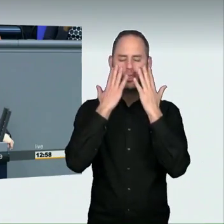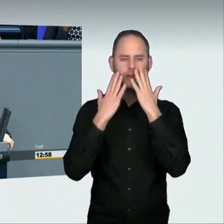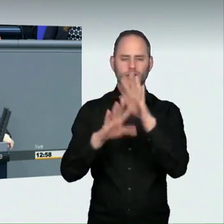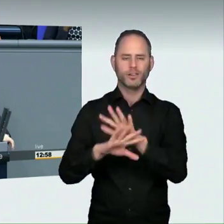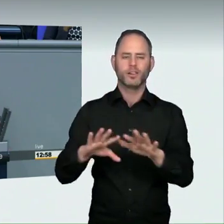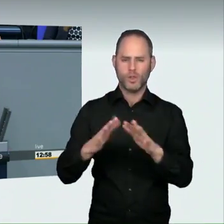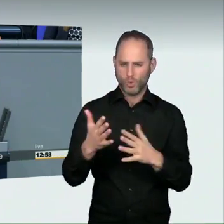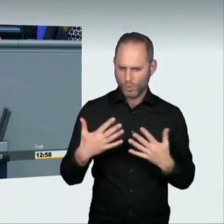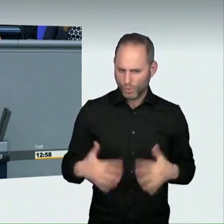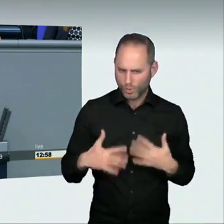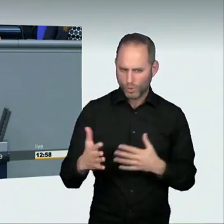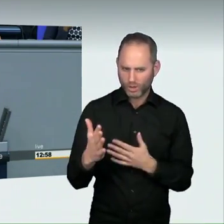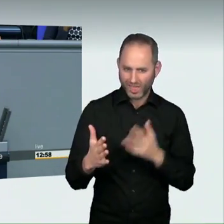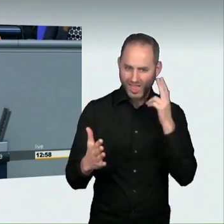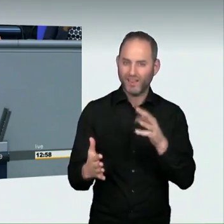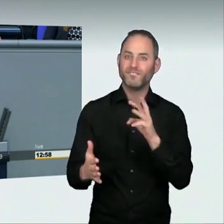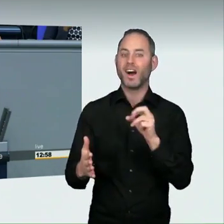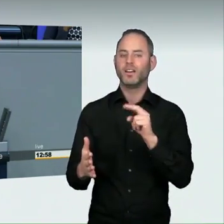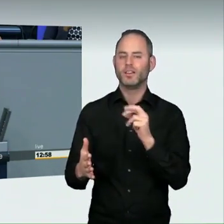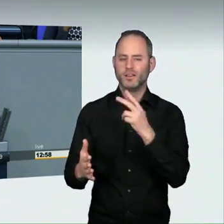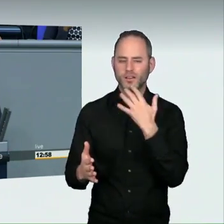und Herr Luczak hat gesagt, worüber man zu reden bereit ist.